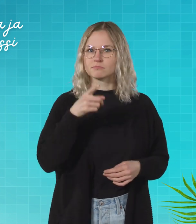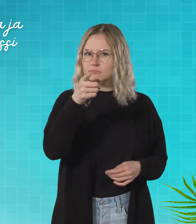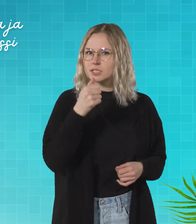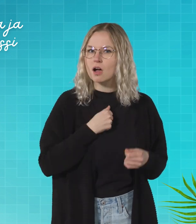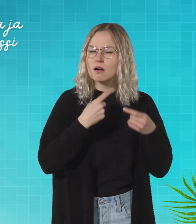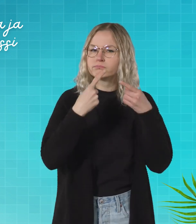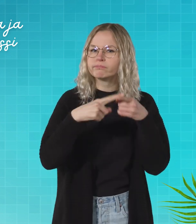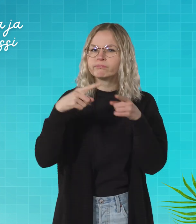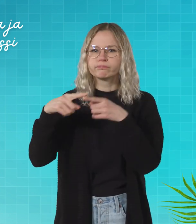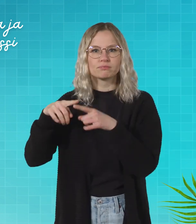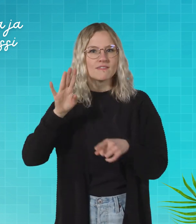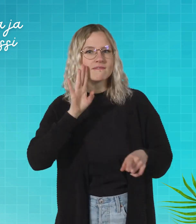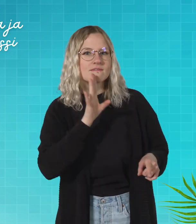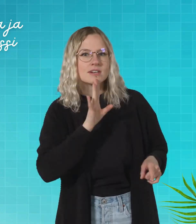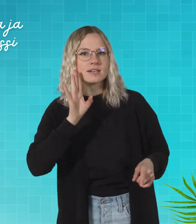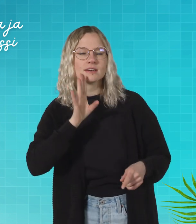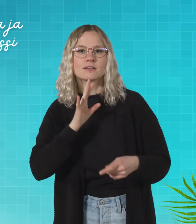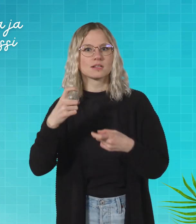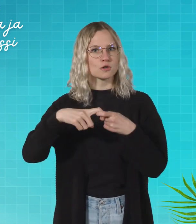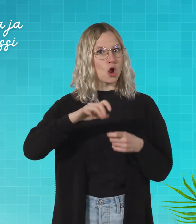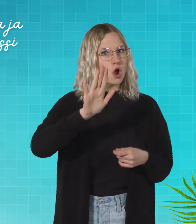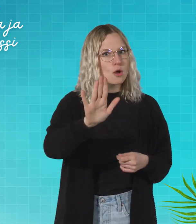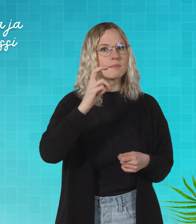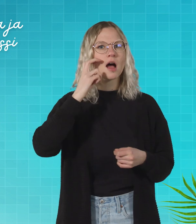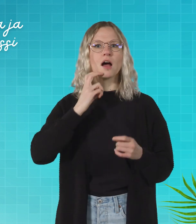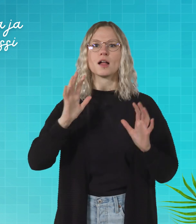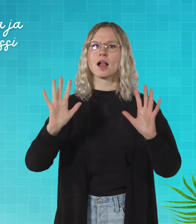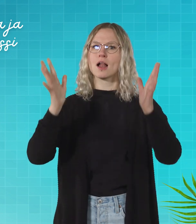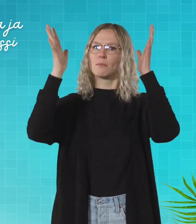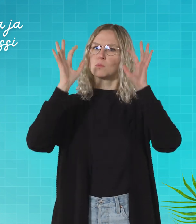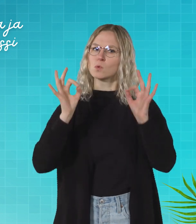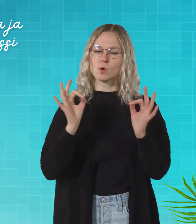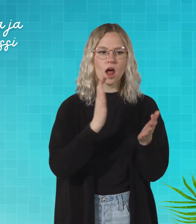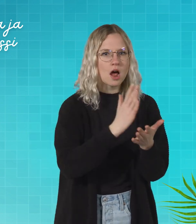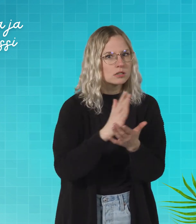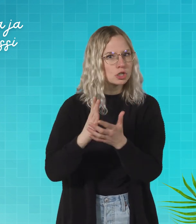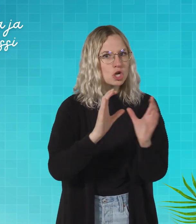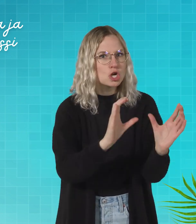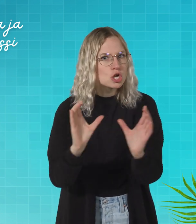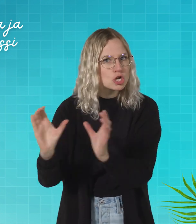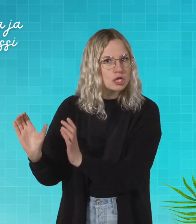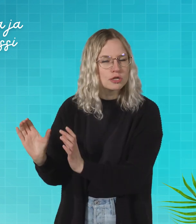Saat erilaisia vinkkejä arkiasioiden hoitamiseen.